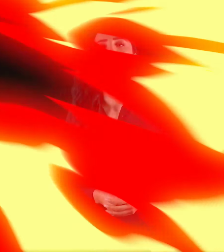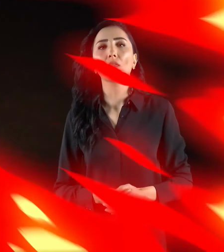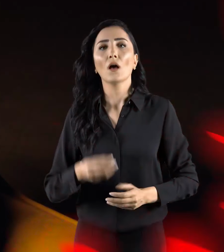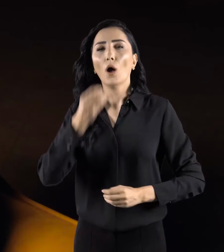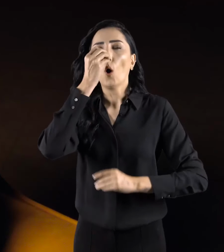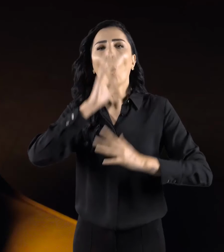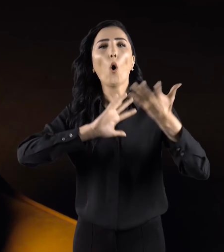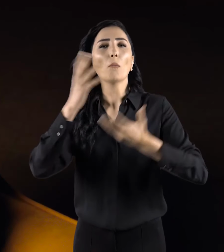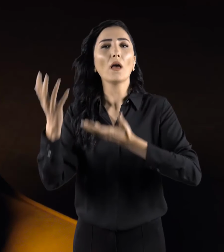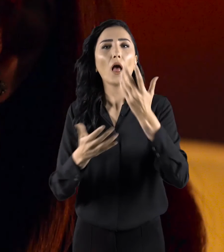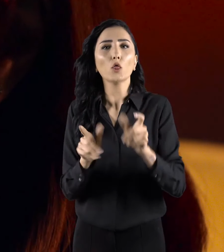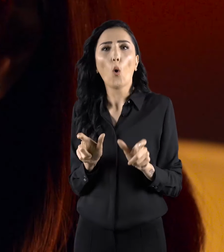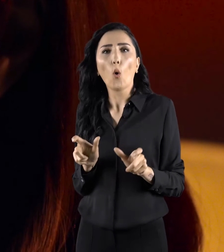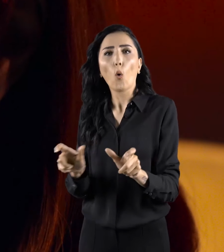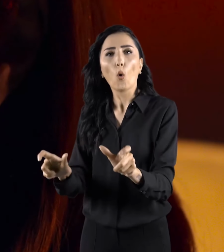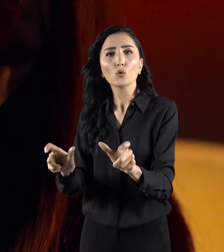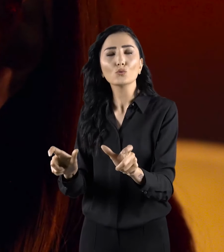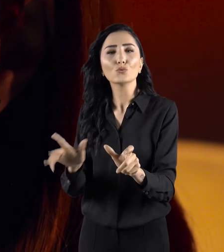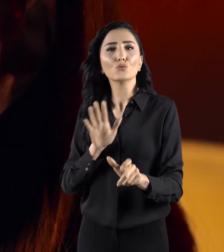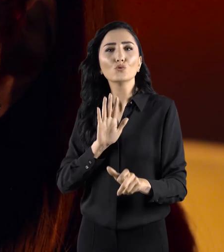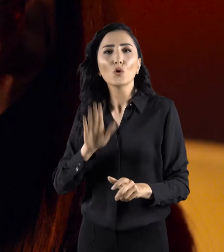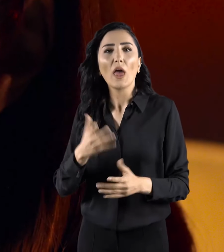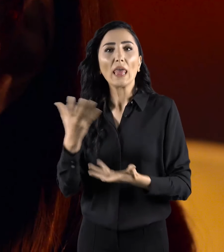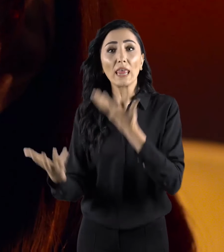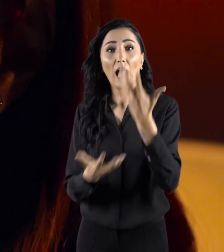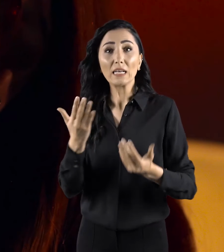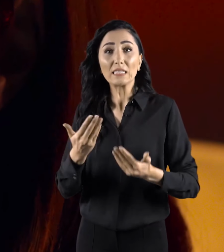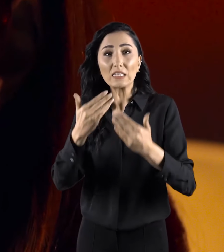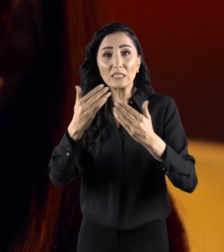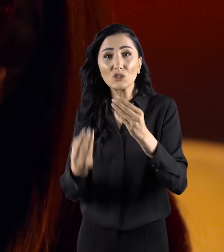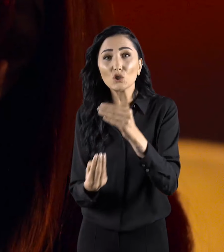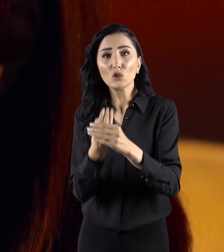Orman yangınlarında koruyucu tedbirler yangınların çıkmasına engel